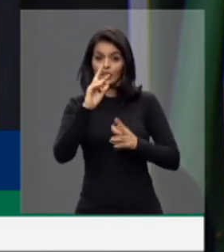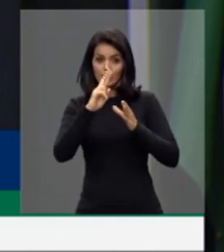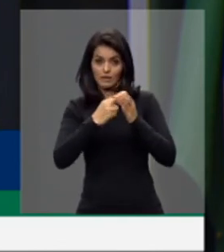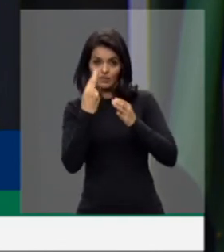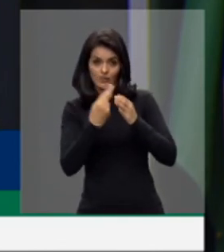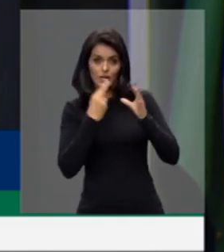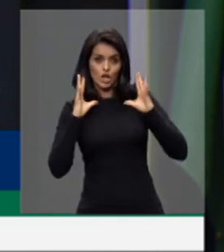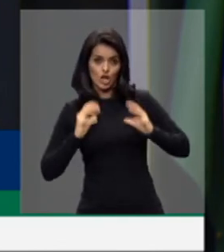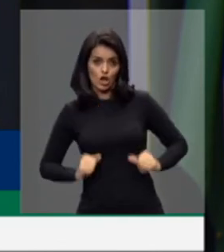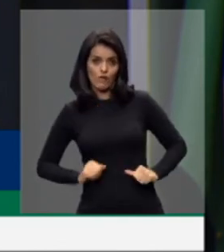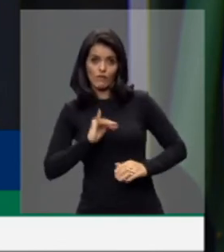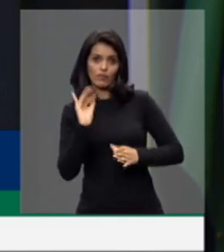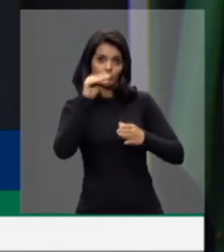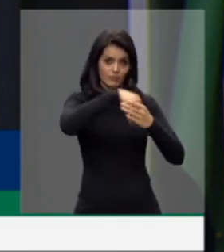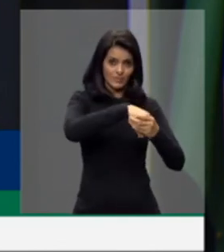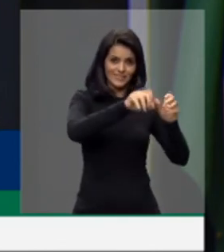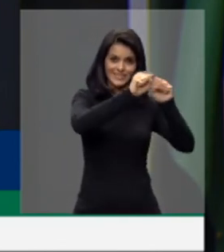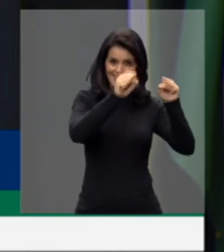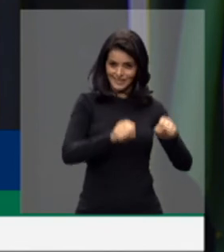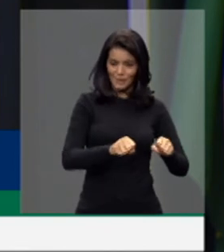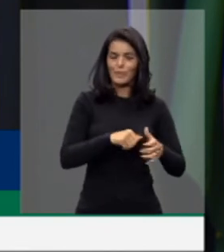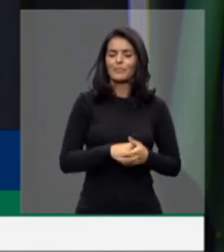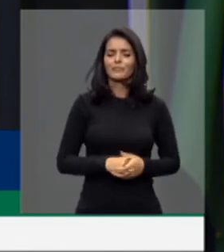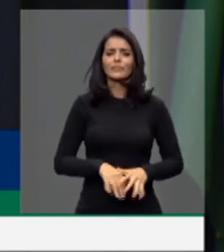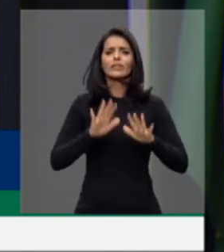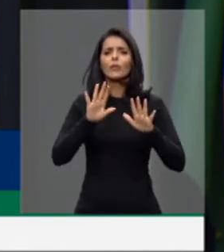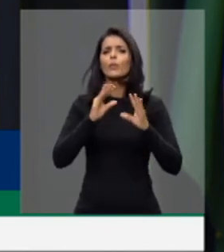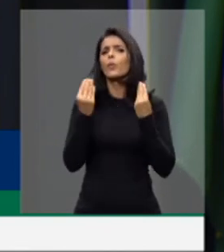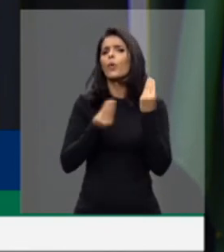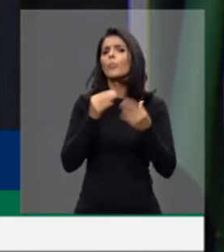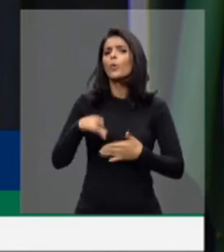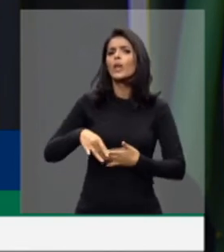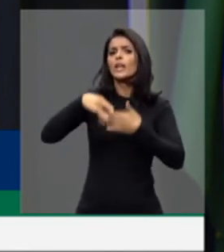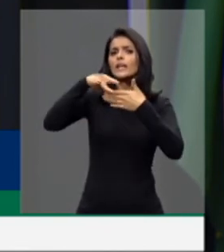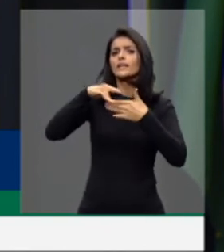IMPORTANTE PARA O CENÁRIO CONTEMPORÂNEO, CONSIDERANDO O CRESCIMENTO DA PARTICIPAÇÃO DAS FONTES INTERMITENTES,